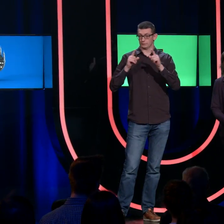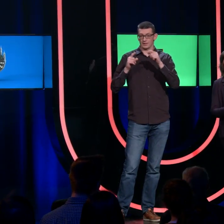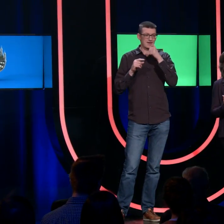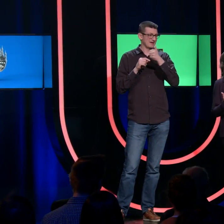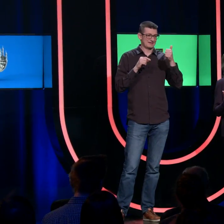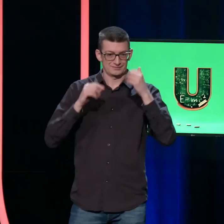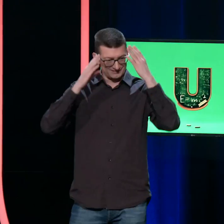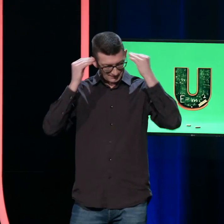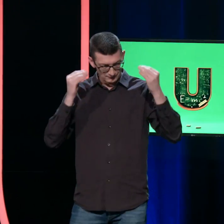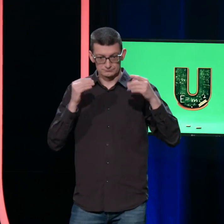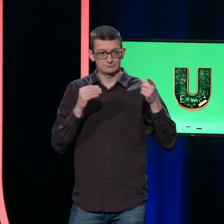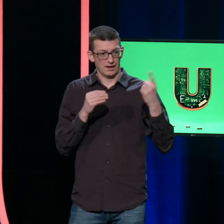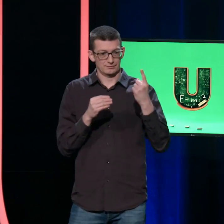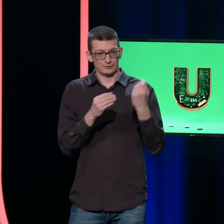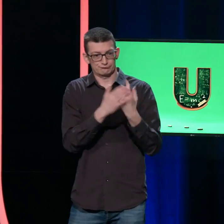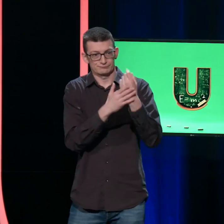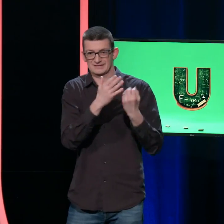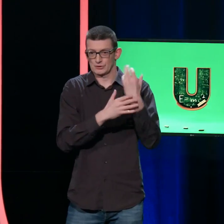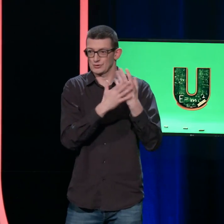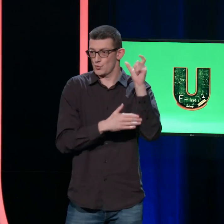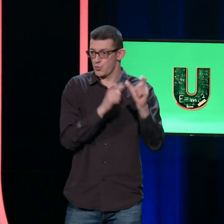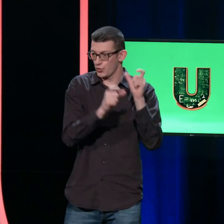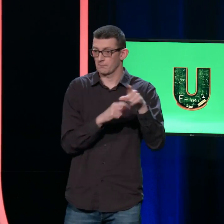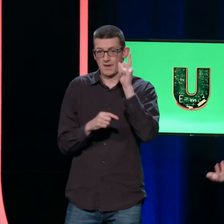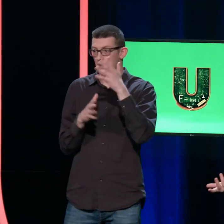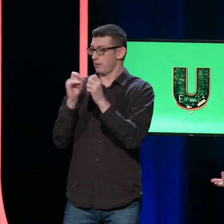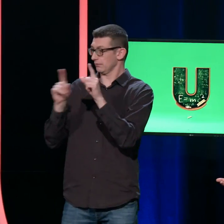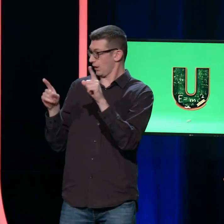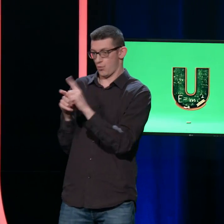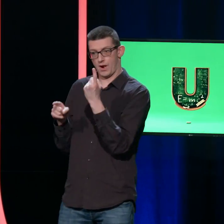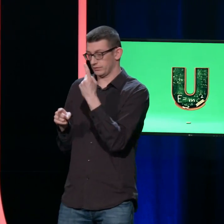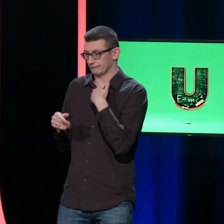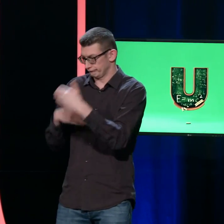Nu, hoe ontstaan nieuwe gebaren? Wie bedenkt die nieuwe gebaren?